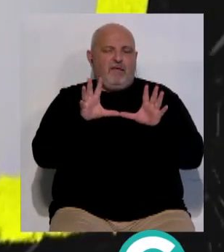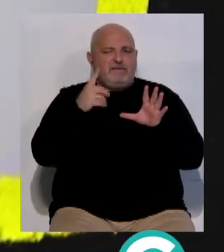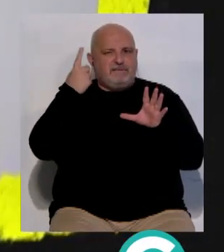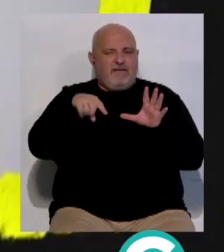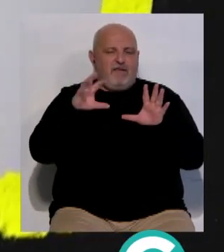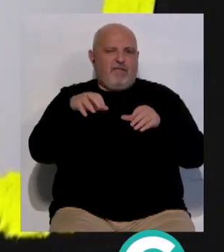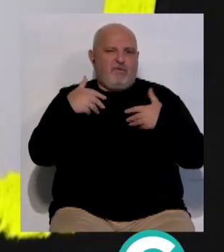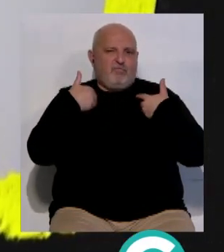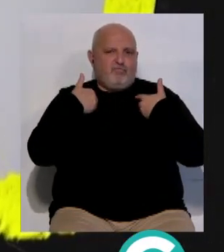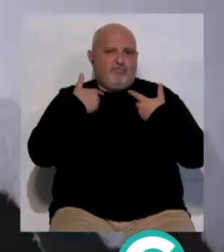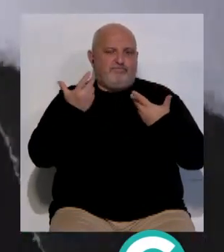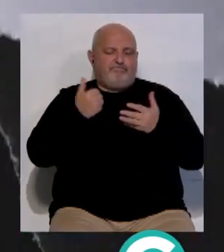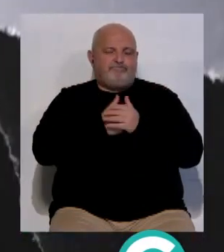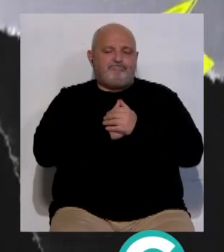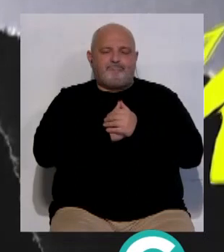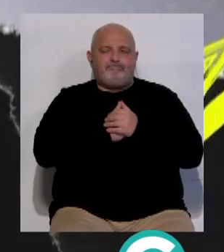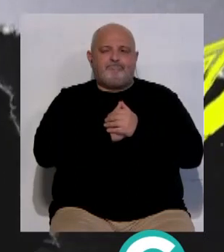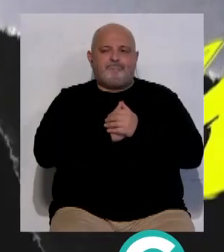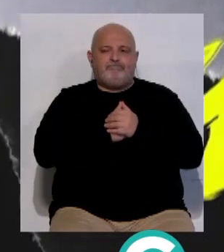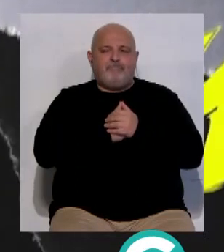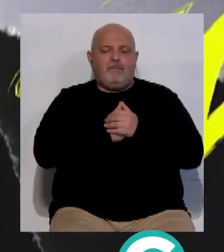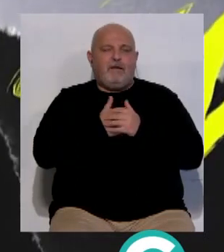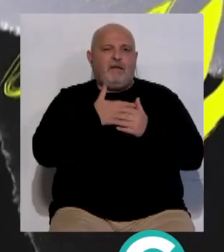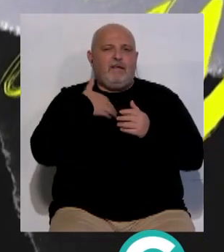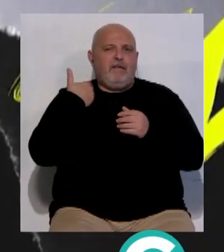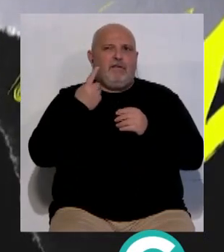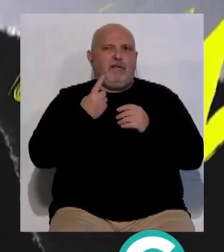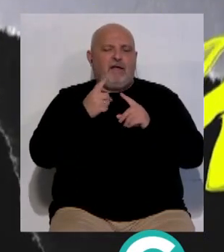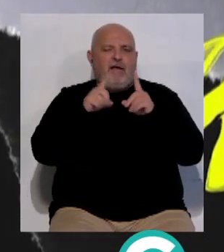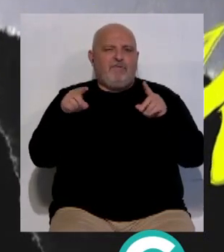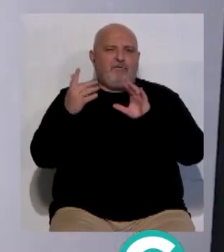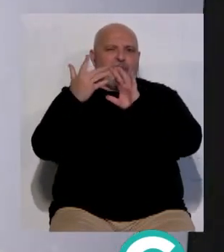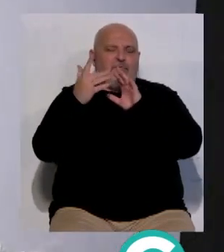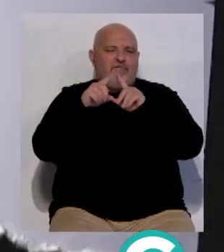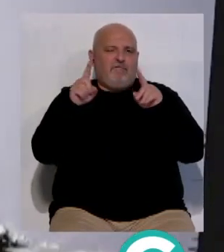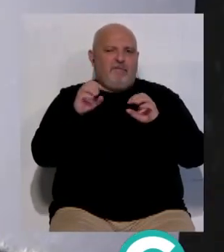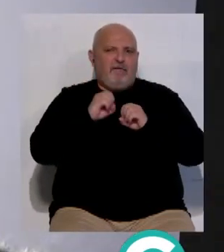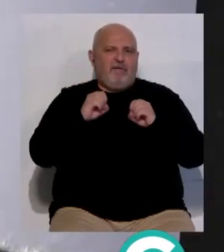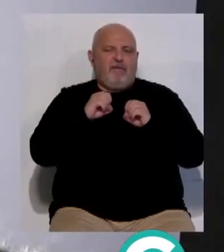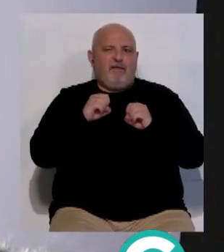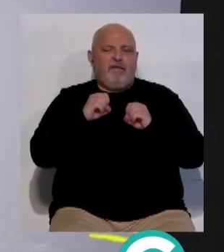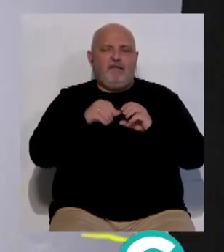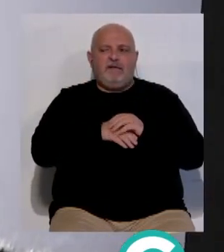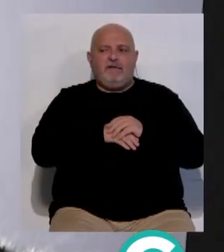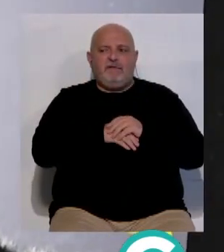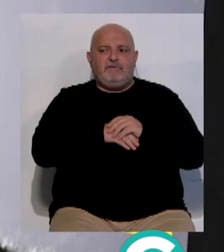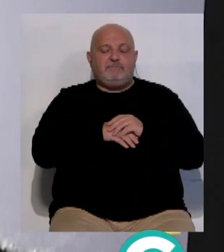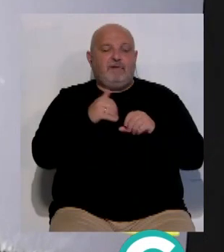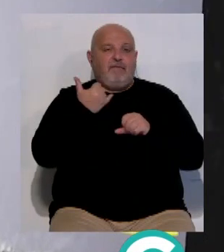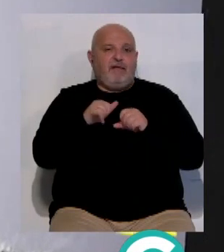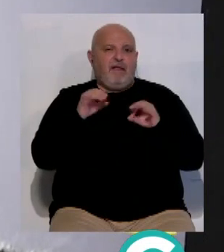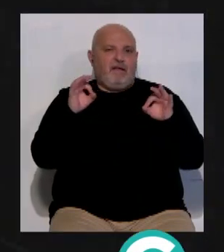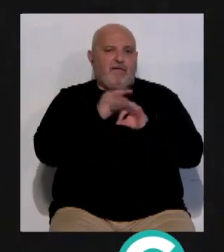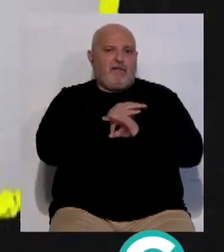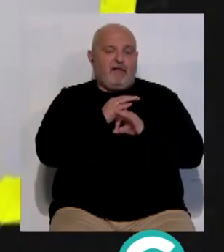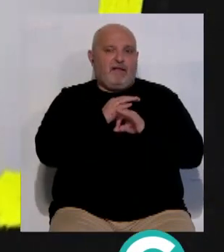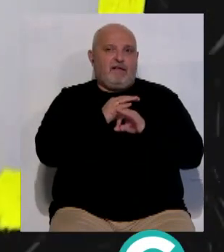minuto que era ha preferido no ir le han indicado no fuera y la verdad es que al final pues conducir